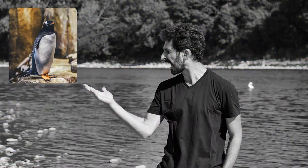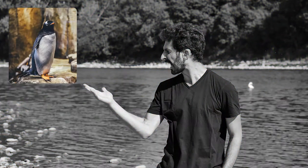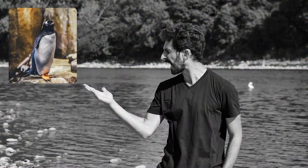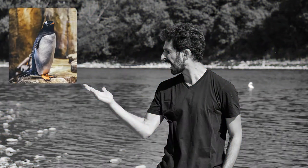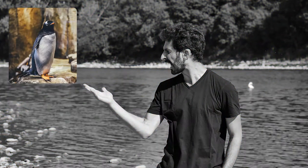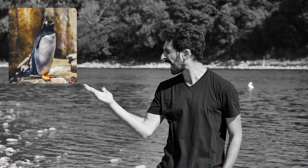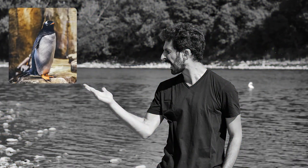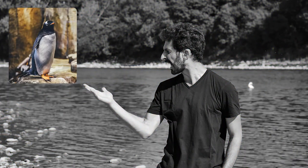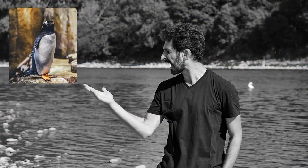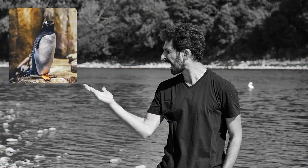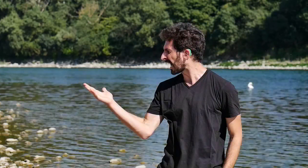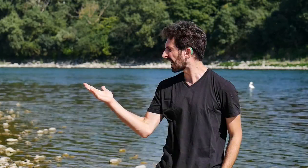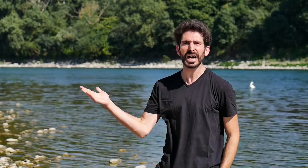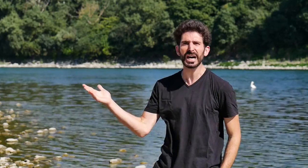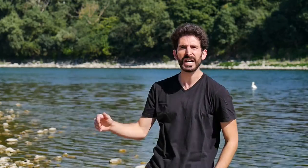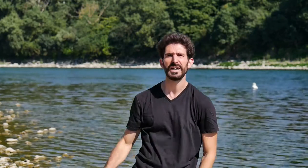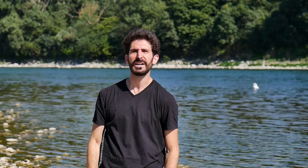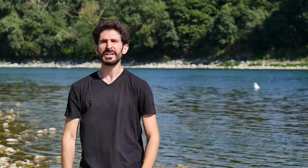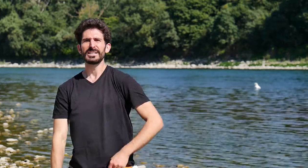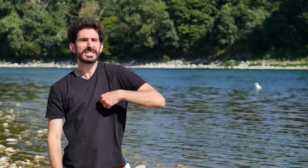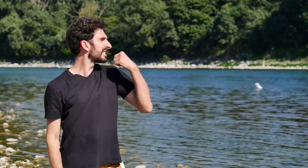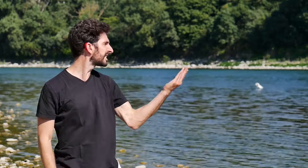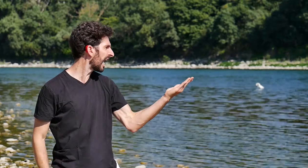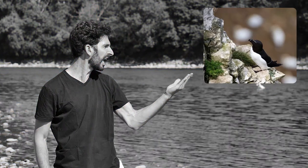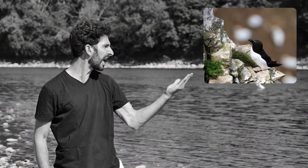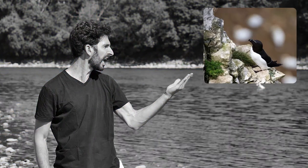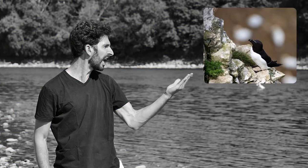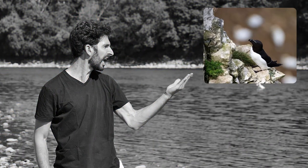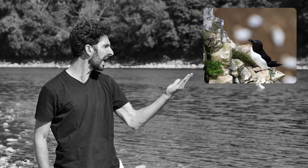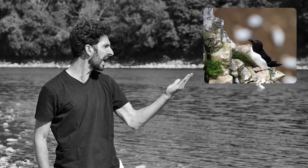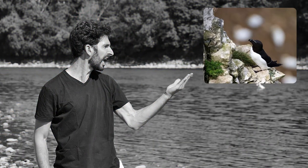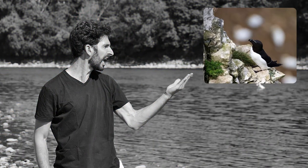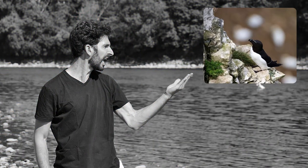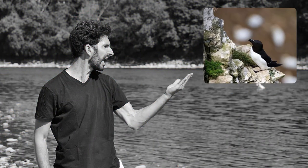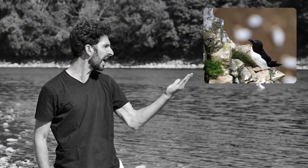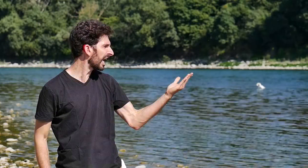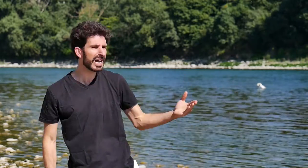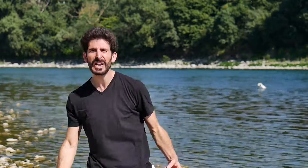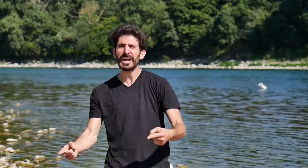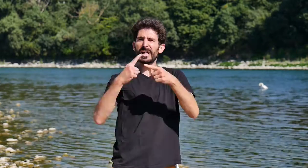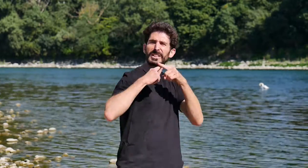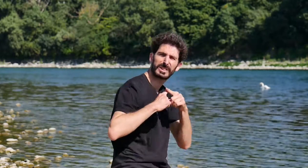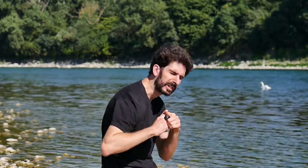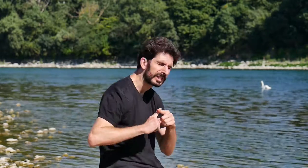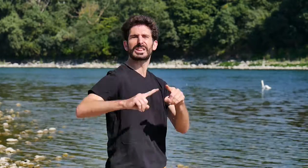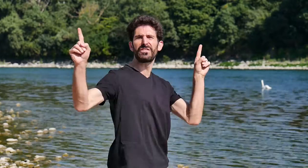Ça et ça, c'est différent.